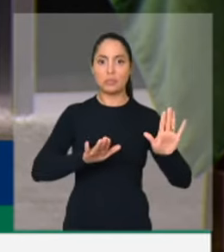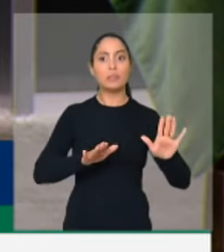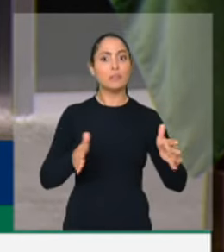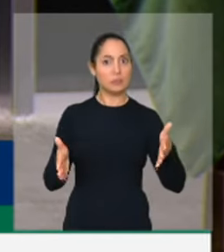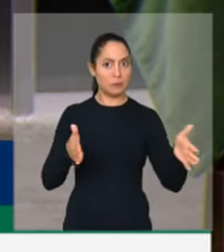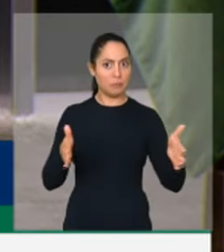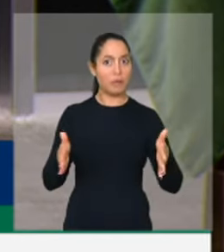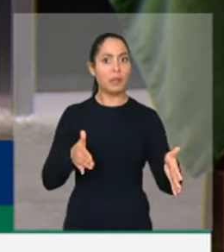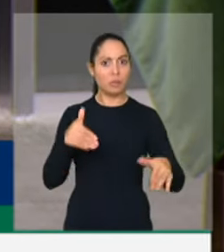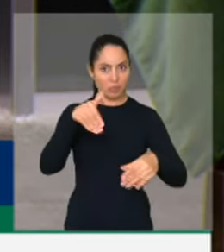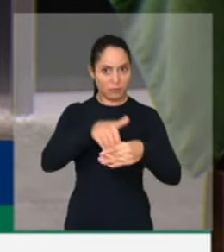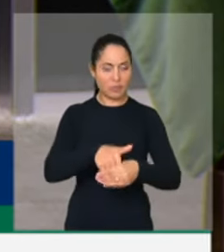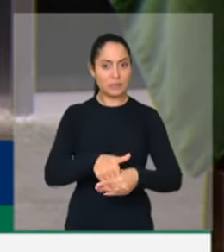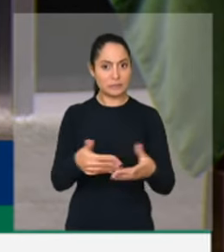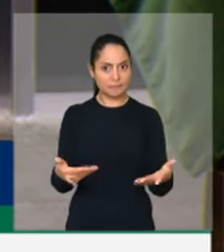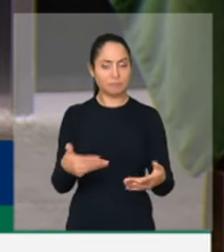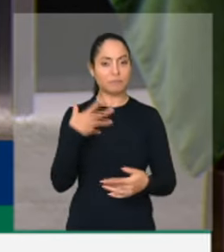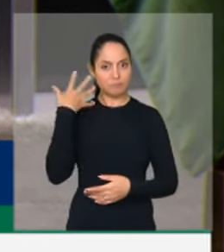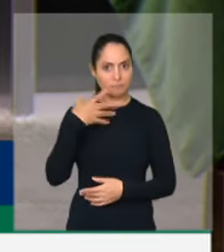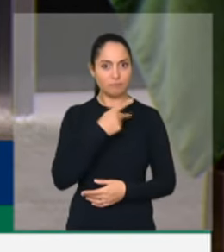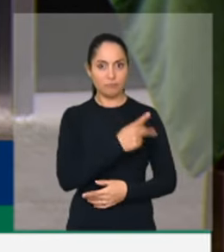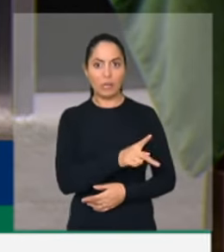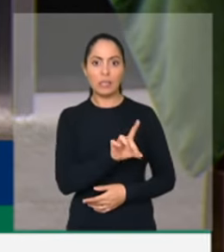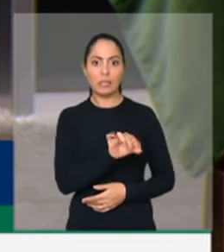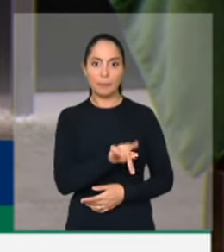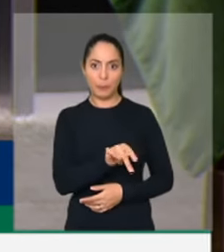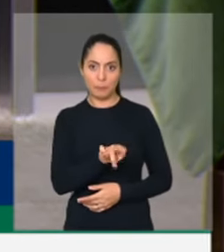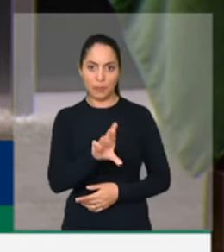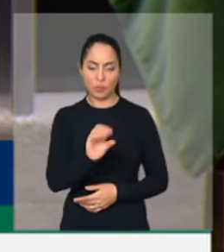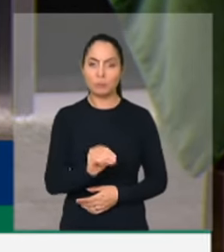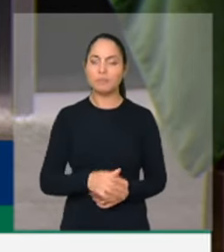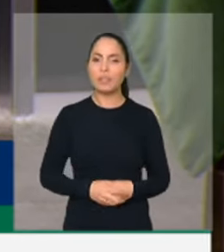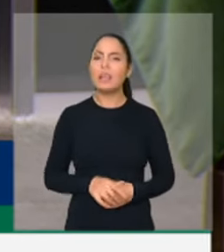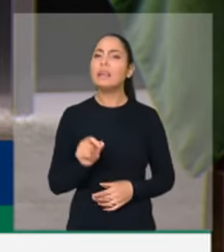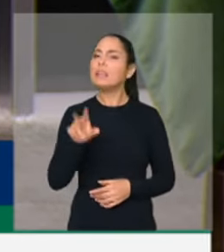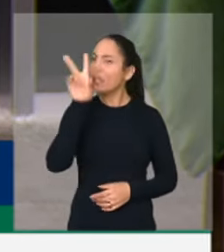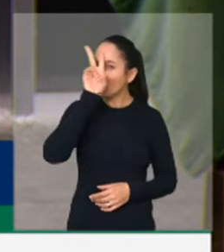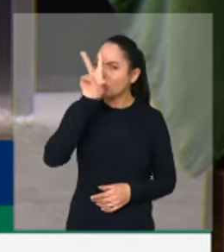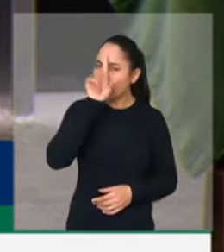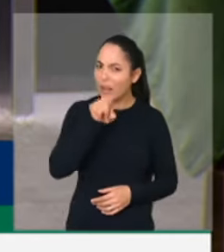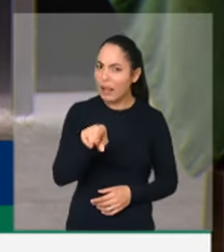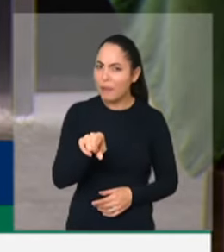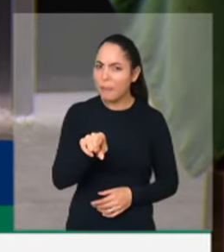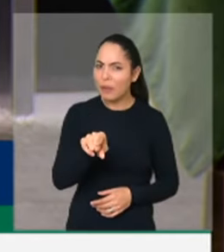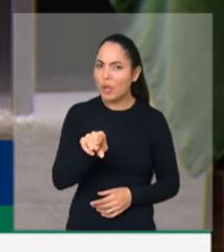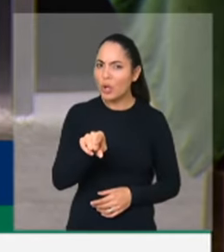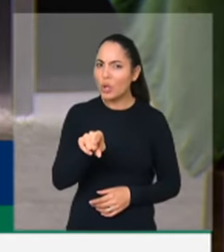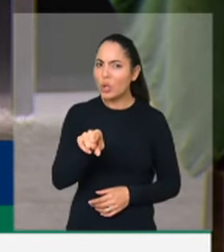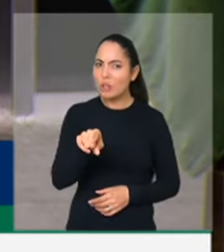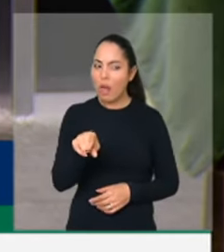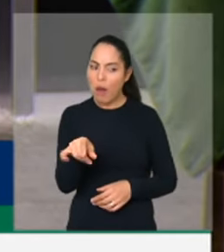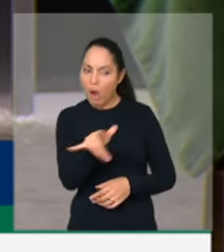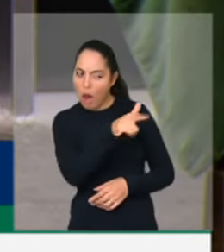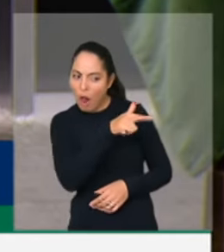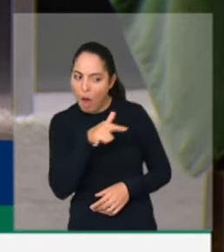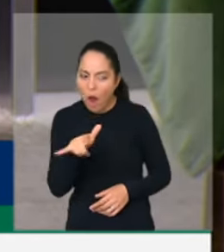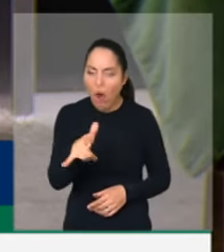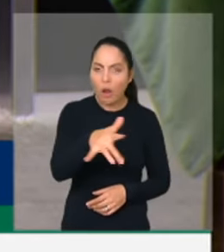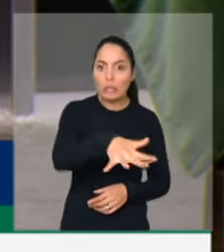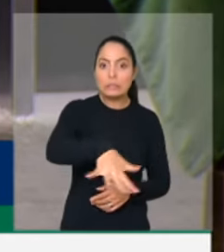LEMBRA AQUI DA MANIFESTAÇÃO DA OPINIÃO, DA MANIPULAÇÃO DA OPINIÃO PÚBLICA POR OCASIÃO DA DIVULGAÇÃO DOS DIÁLOGOS DO PRESIDENTE LULA COM A PRESIDENTA DILMA